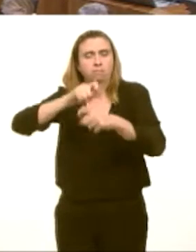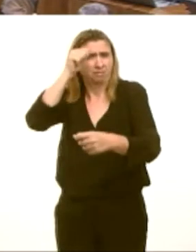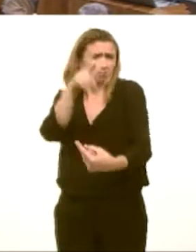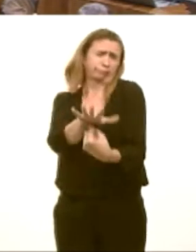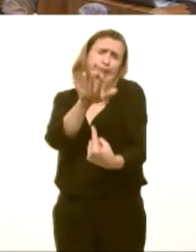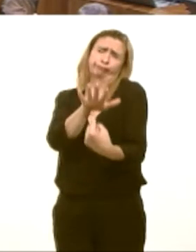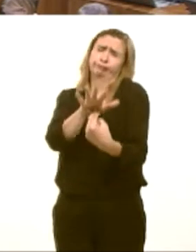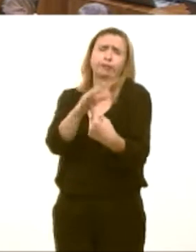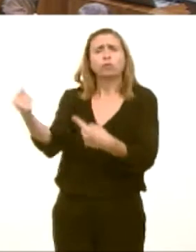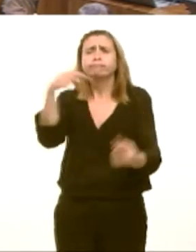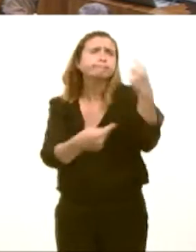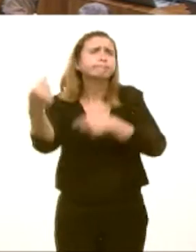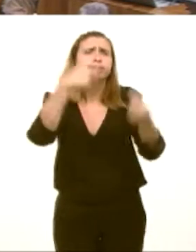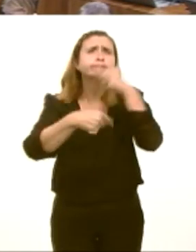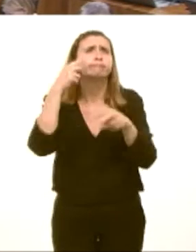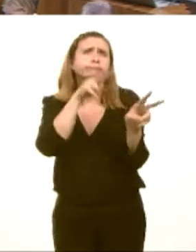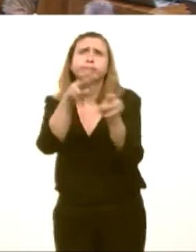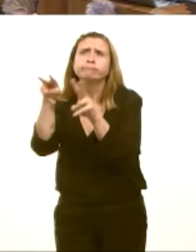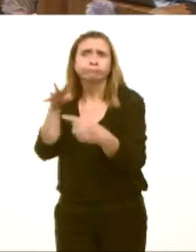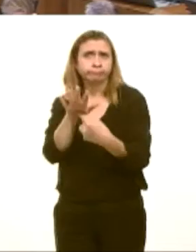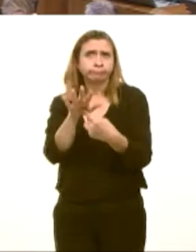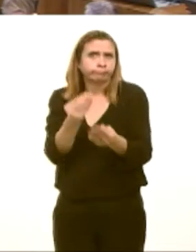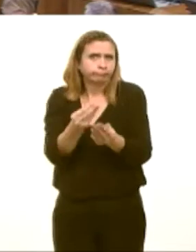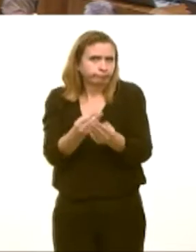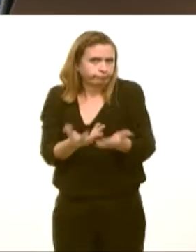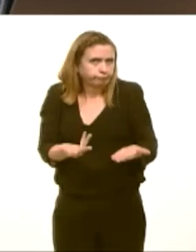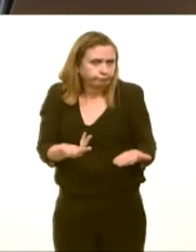Carwyn Jones: Wel, rym niín gwybod pa mor bwysig yw amgueddfeydd lleol; rym niín gwybod